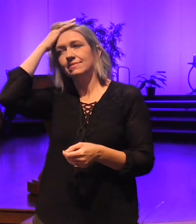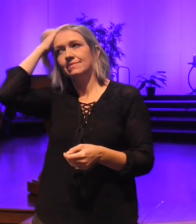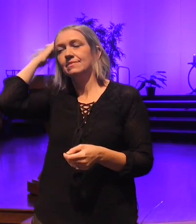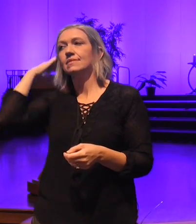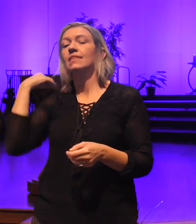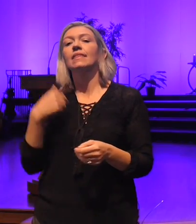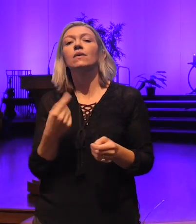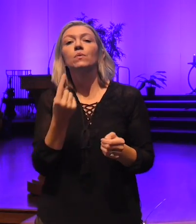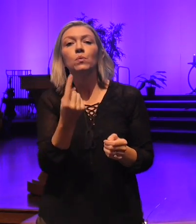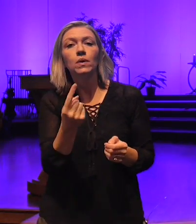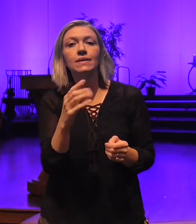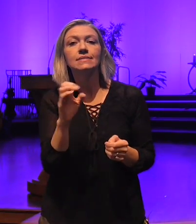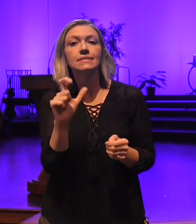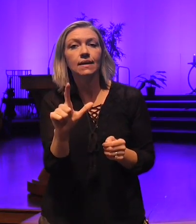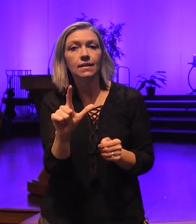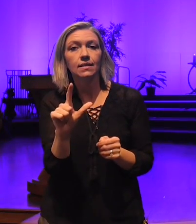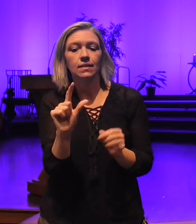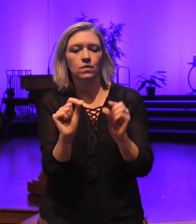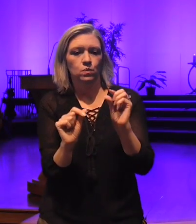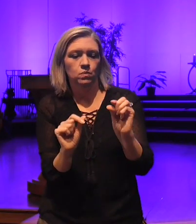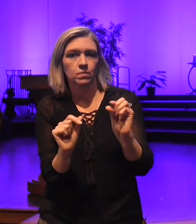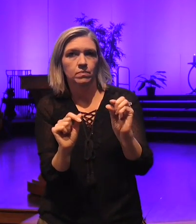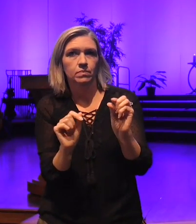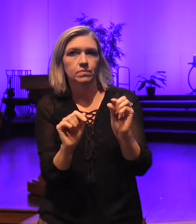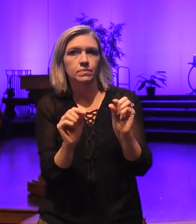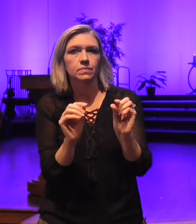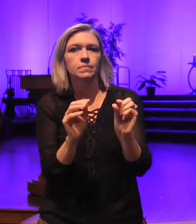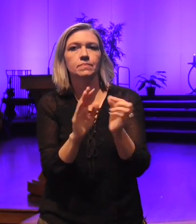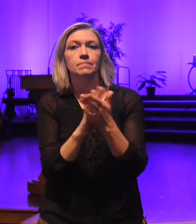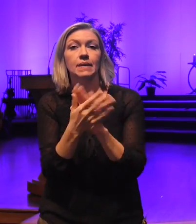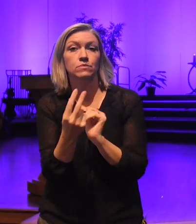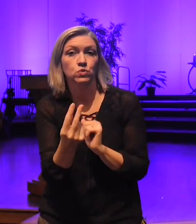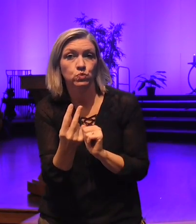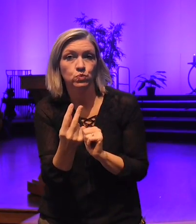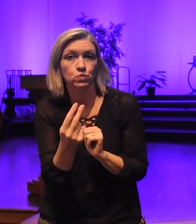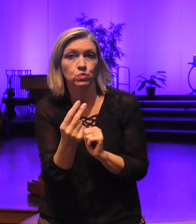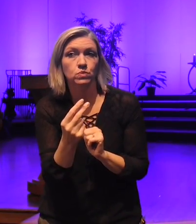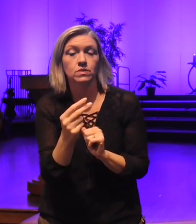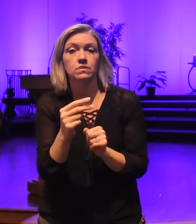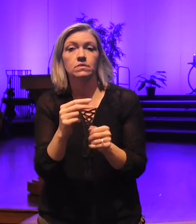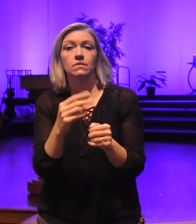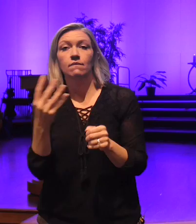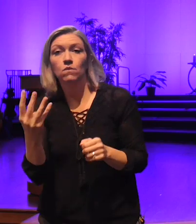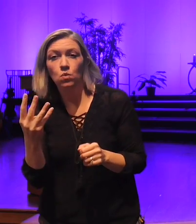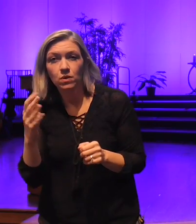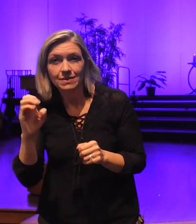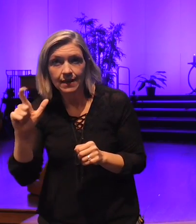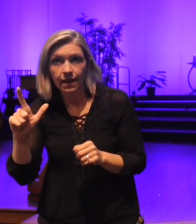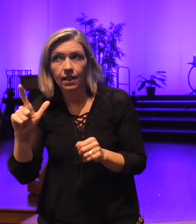Pronto se convirtió en un organismo de dos células y luego de cuatro células y sigue evolucionando y